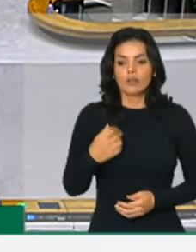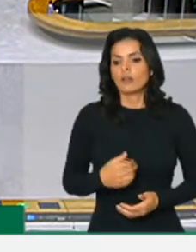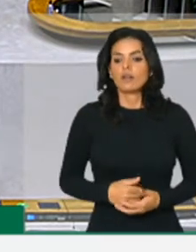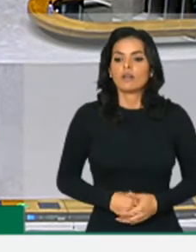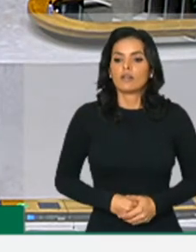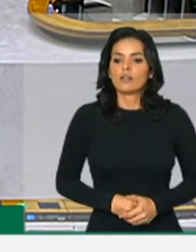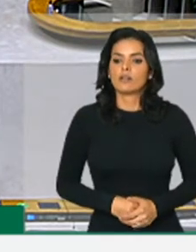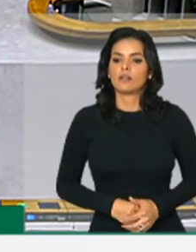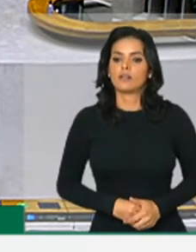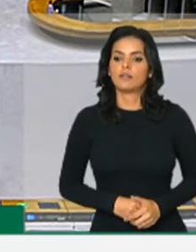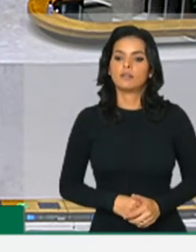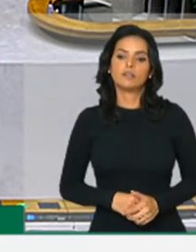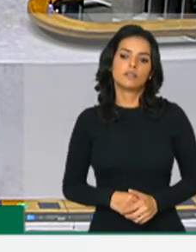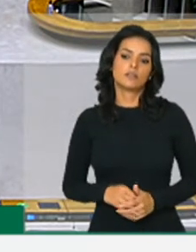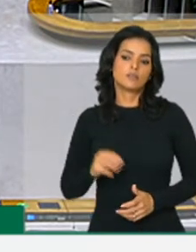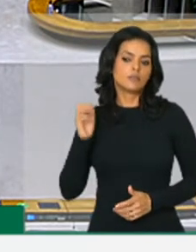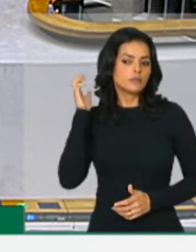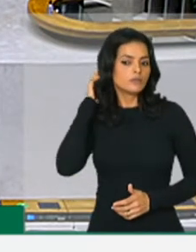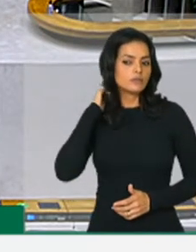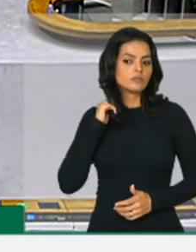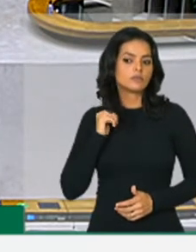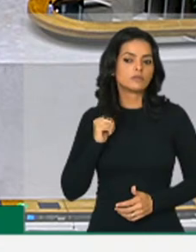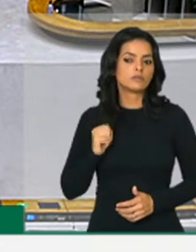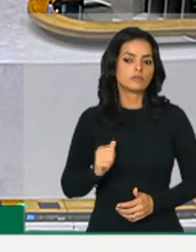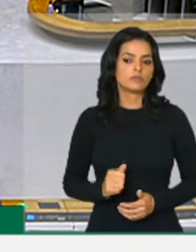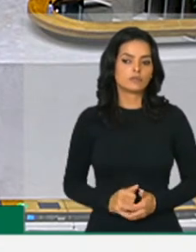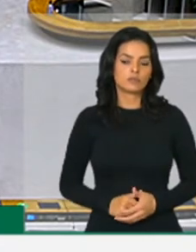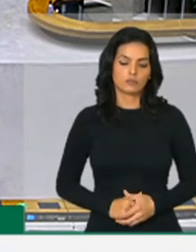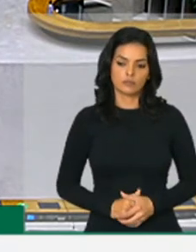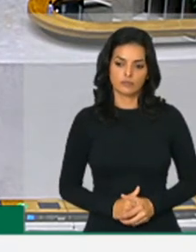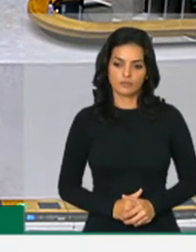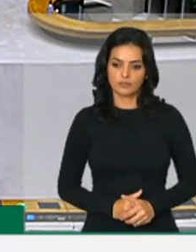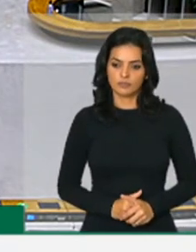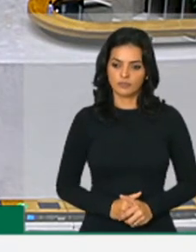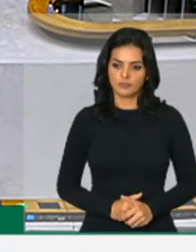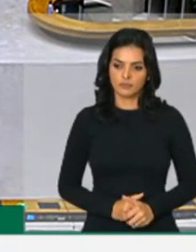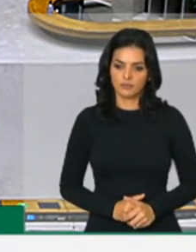ADIVINHANDO E VAI SOBRAR BEM POUCO. E TEM RAZÃO DE SER. ATÉ PORQUE... FOI ESTA A